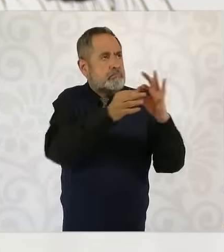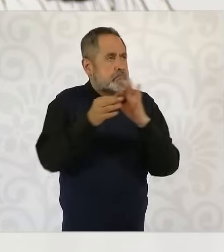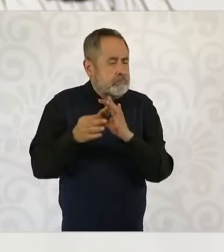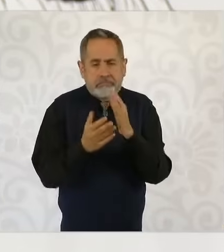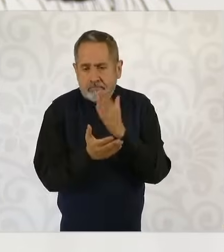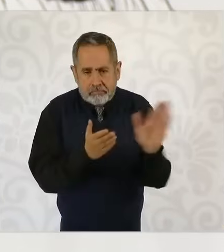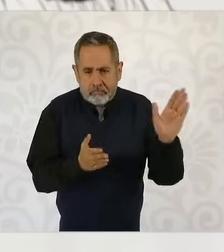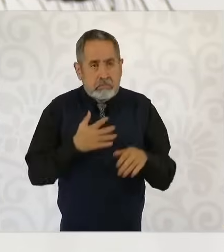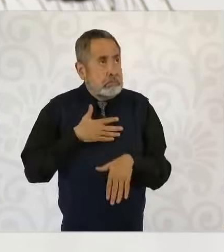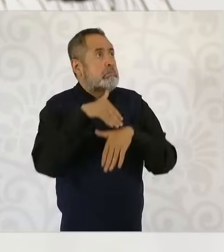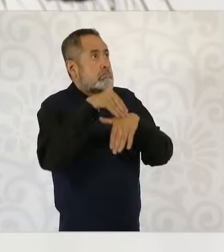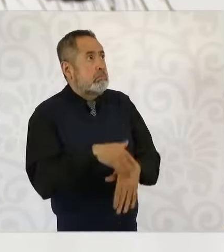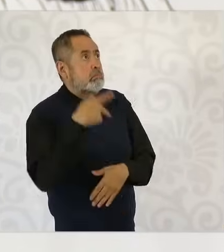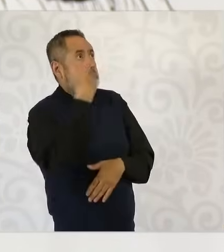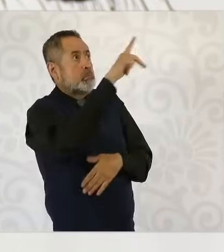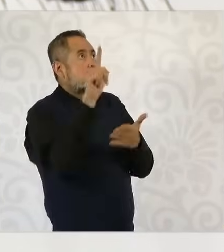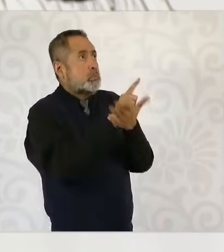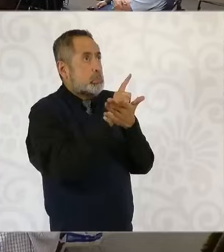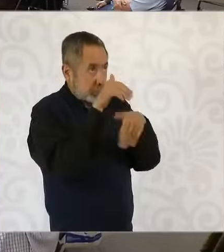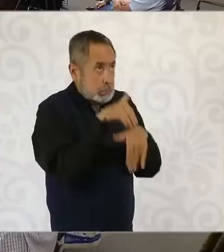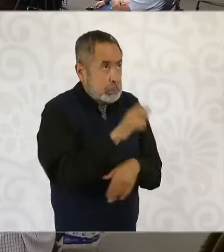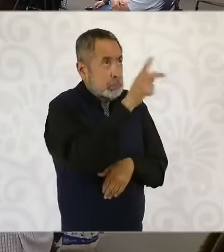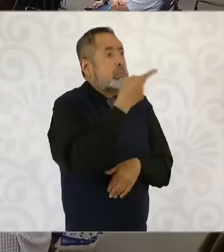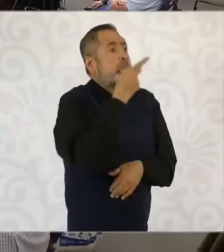pero nosotros no nos regimos por las leyes de ellos nos regimos por las nuestras